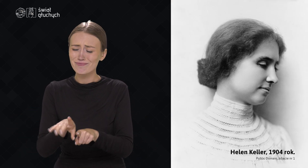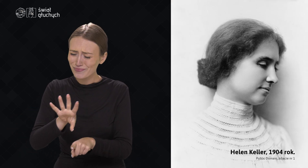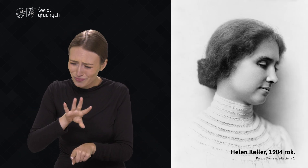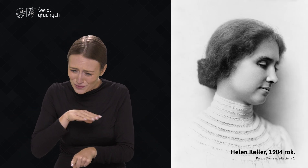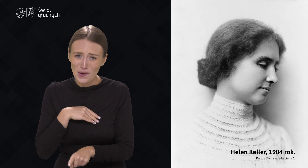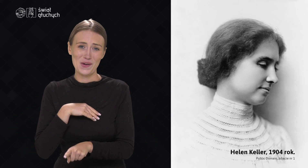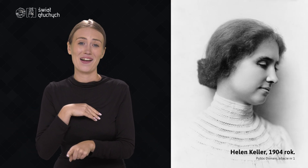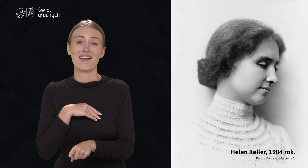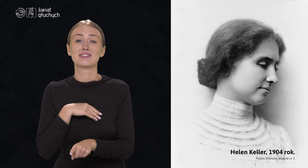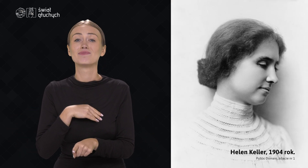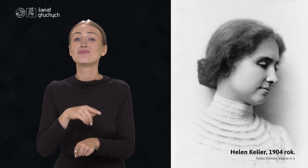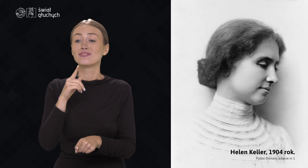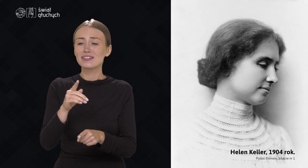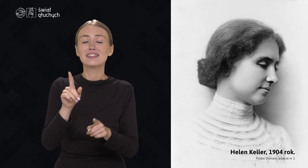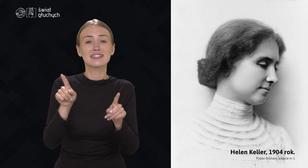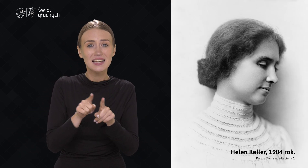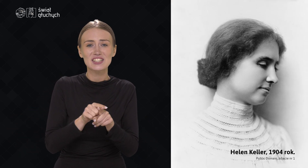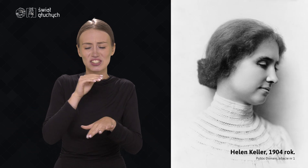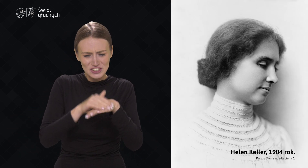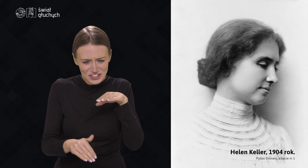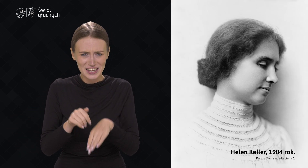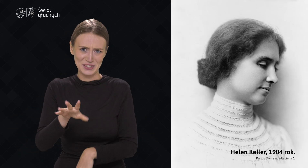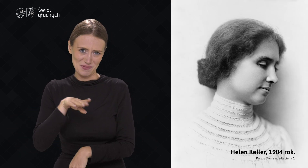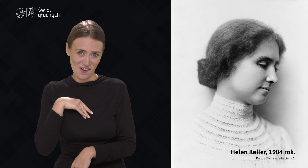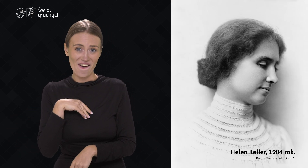osiągnięcia szczęścia i godnego życia.